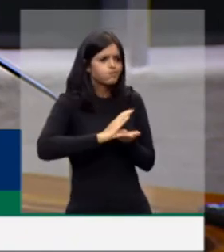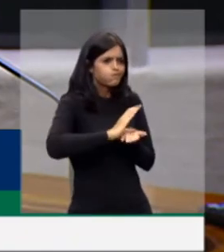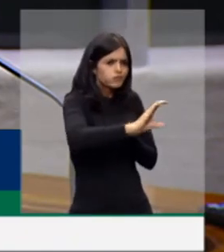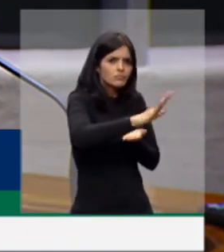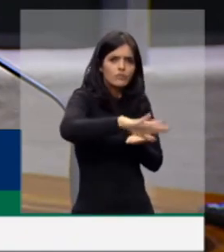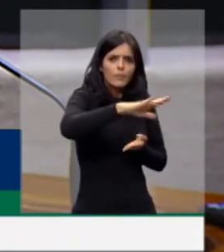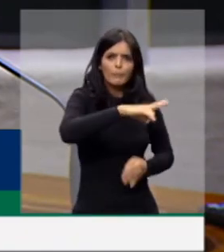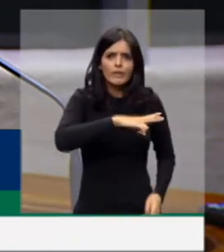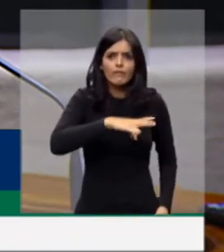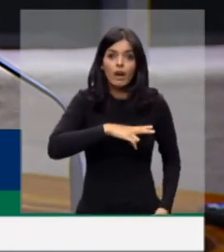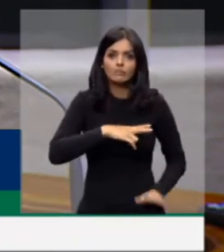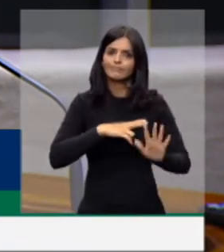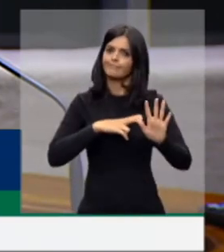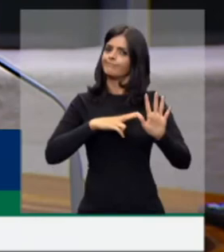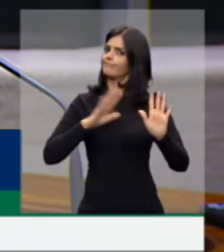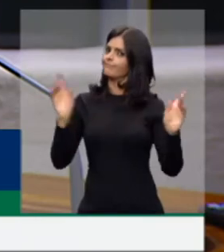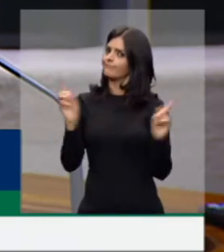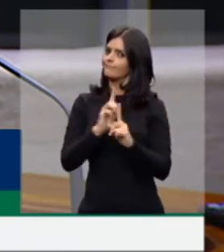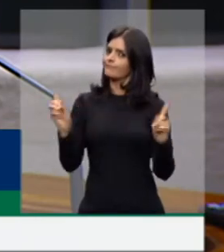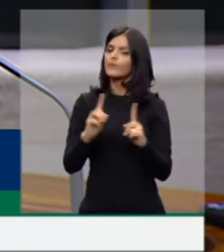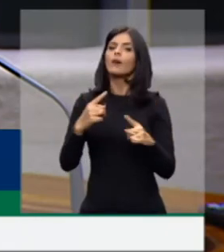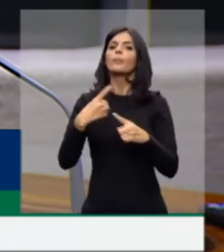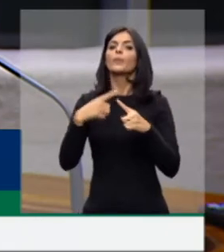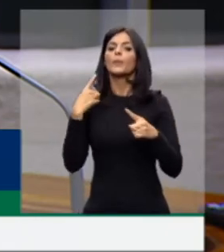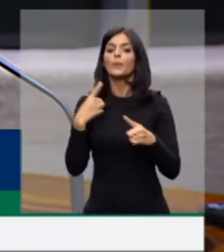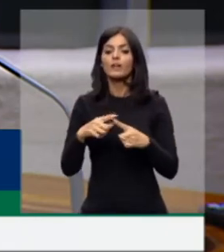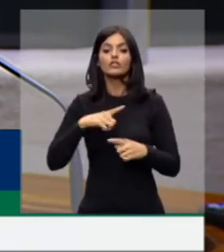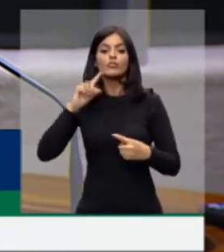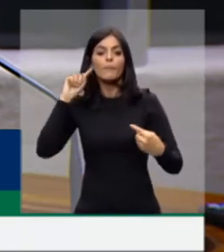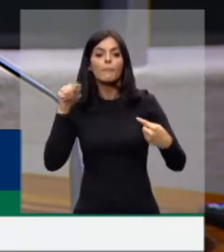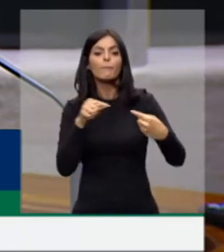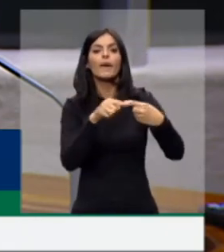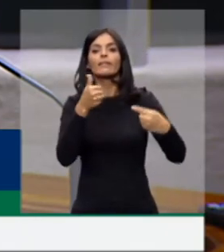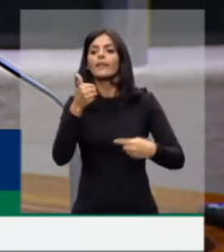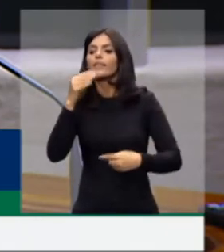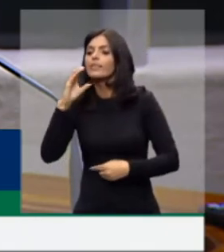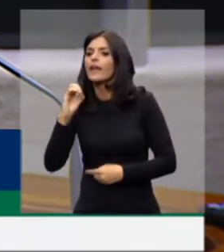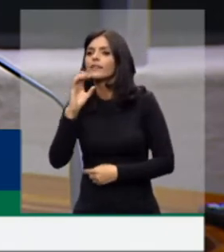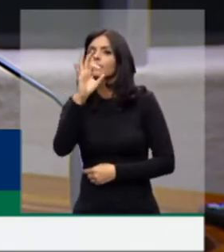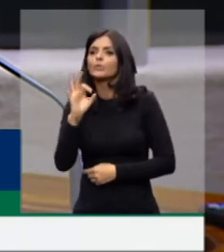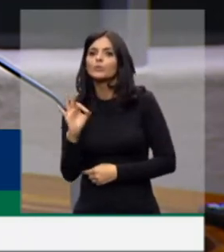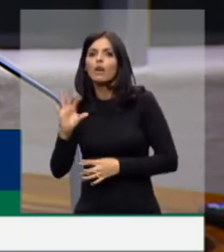CONFISSIONAIS E PARA O SISTEMA AES, É UM MONTE ANTE DE BILHÕES DE REAIS DA EDUCAÇÃO PÚBLICA QUE ESTAVAM SENDO TRANSFERIDAS PARA INICIATIVA PRIVADA,